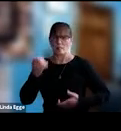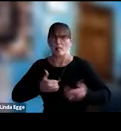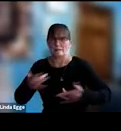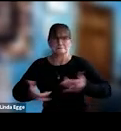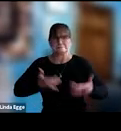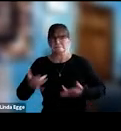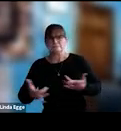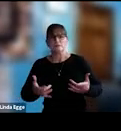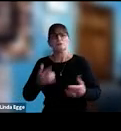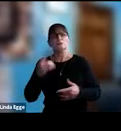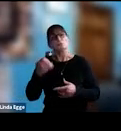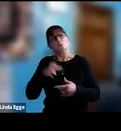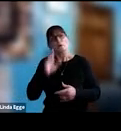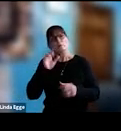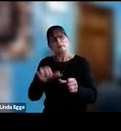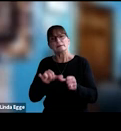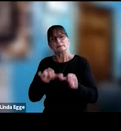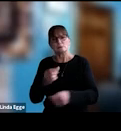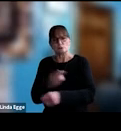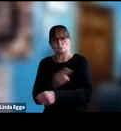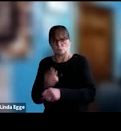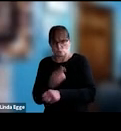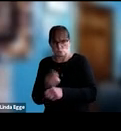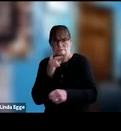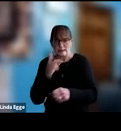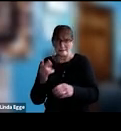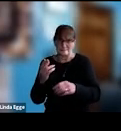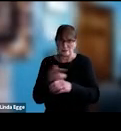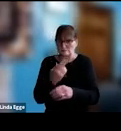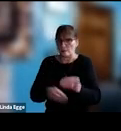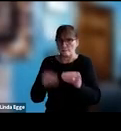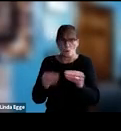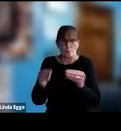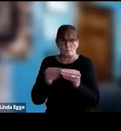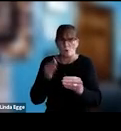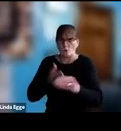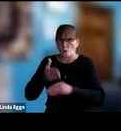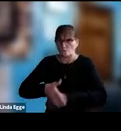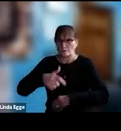Continuó consumiendo y el consumo progresó con el tiempo. Por lo tanto, queremos contar la historia